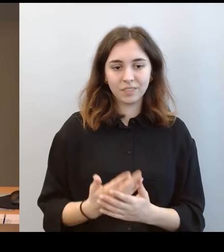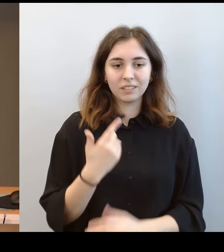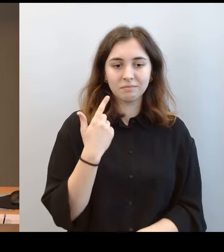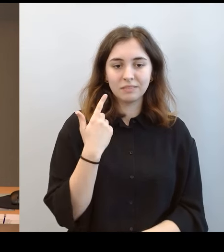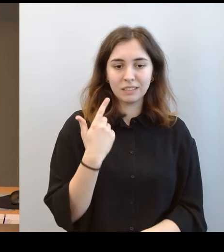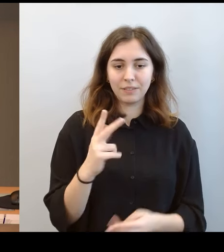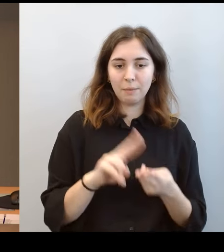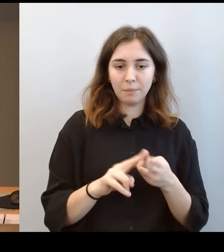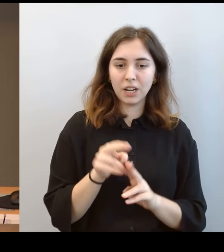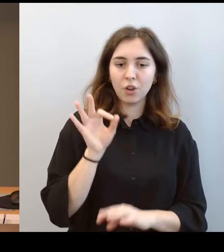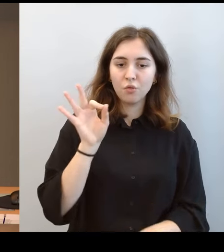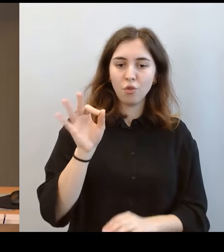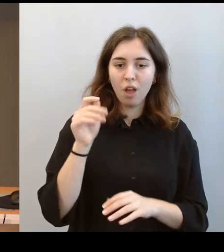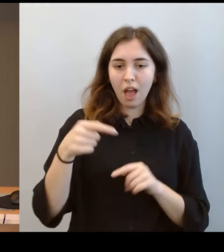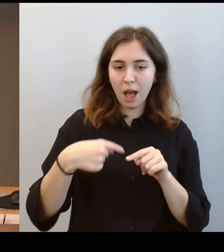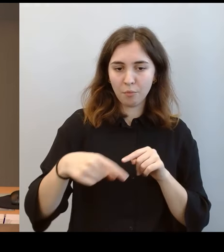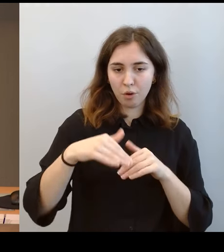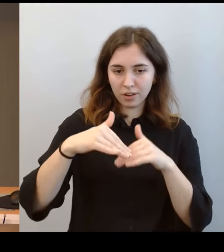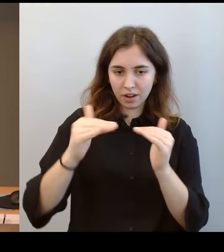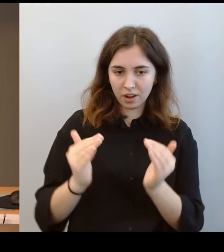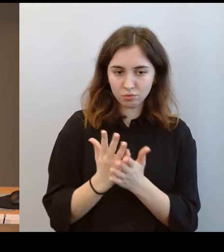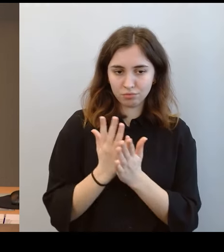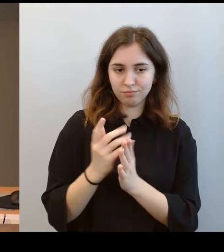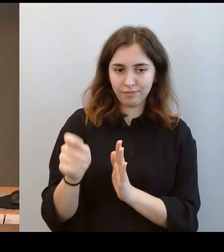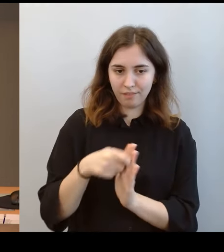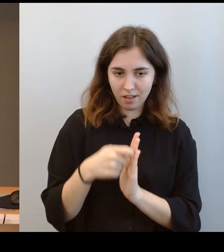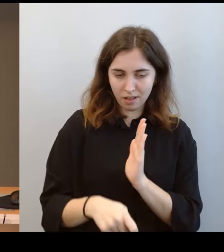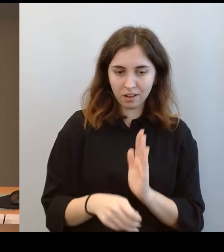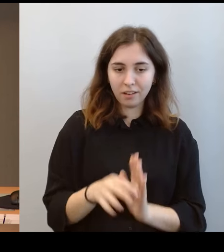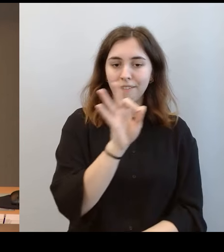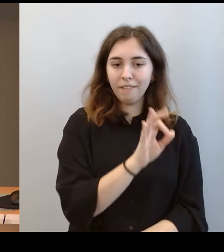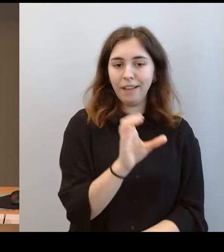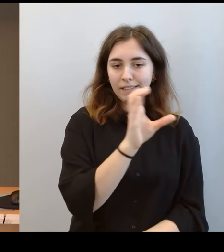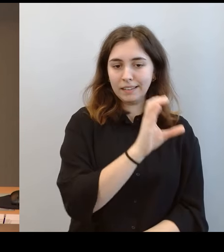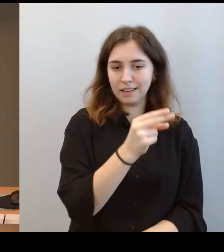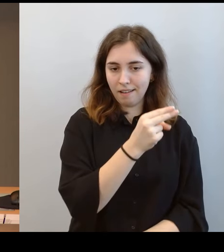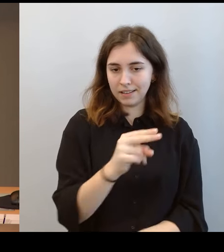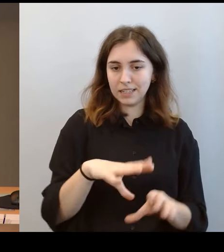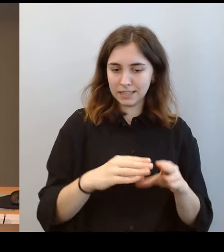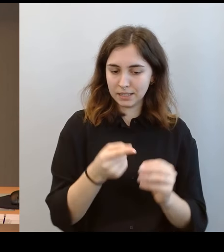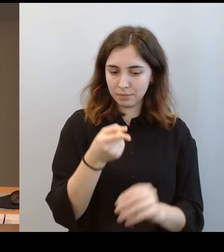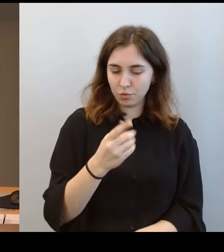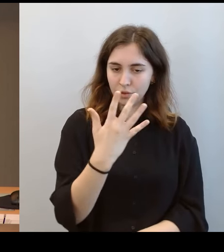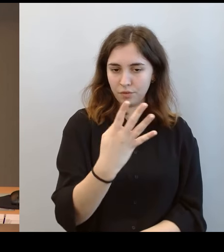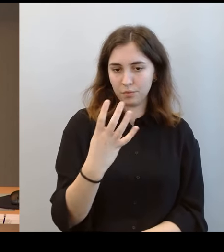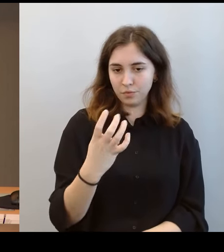Für den Abgeordneten Frank Christian Hansel wurden 145 Stimmen abgegeben, davon eine ungültig, 17